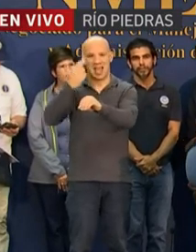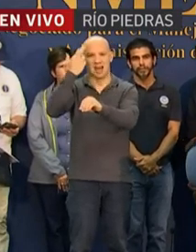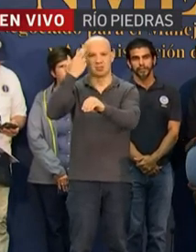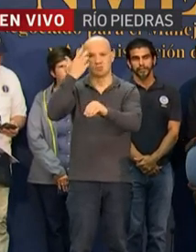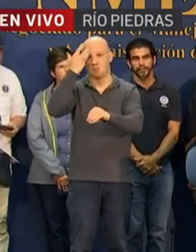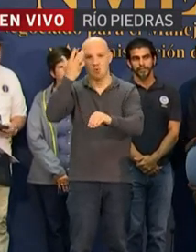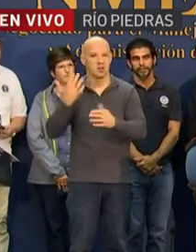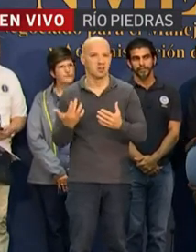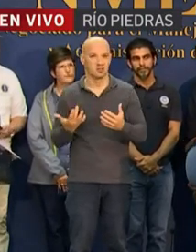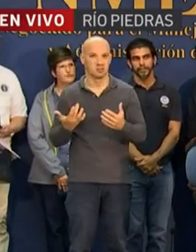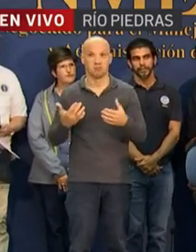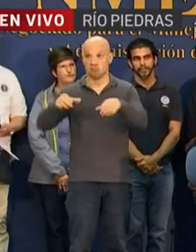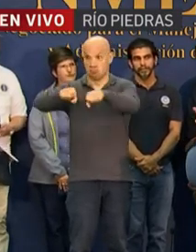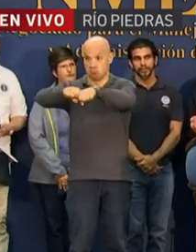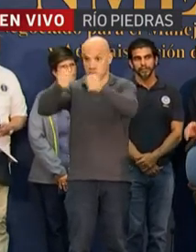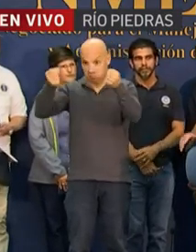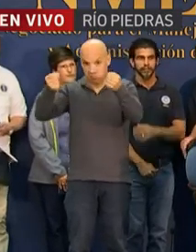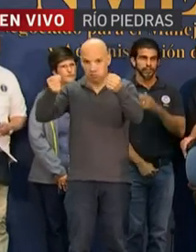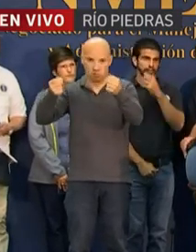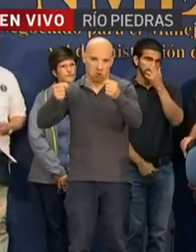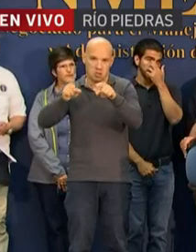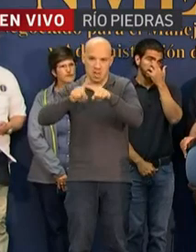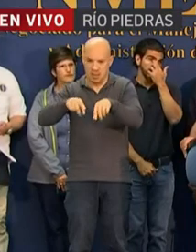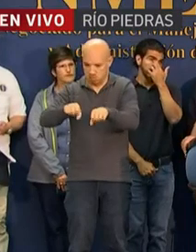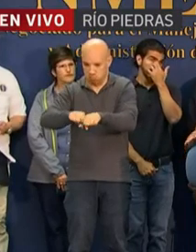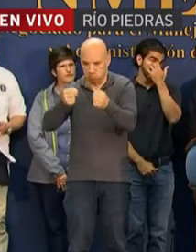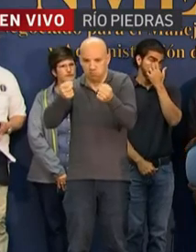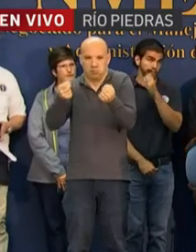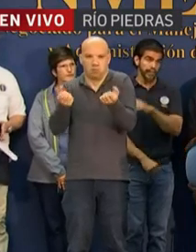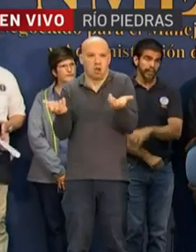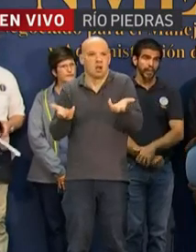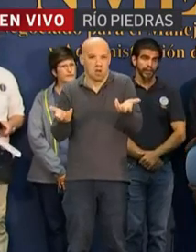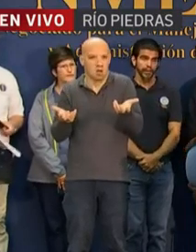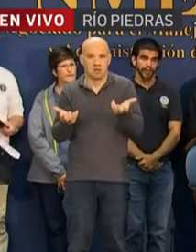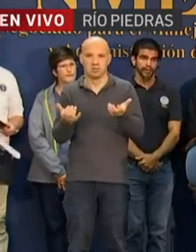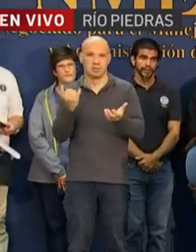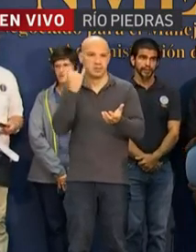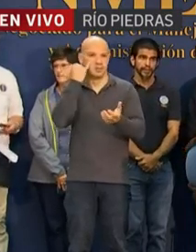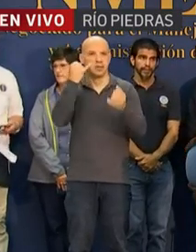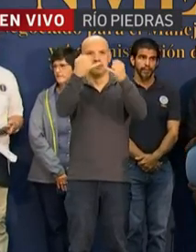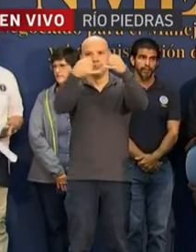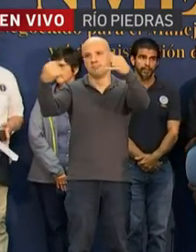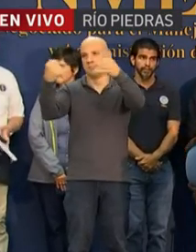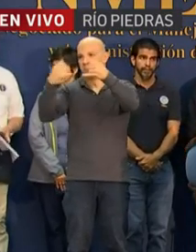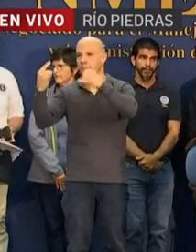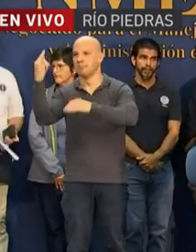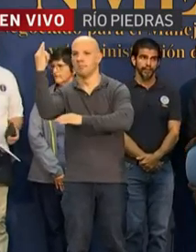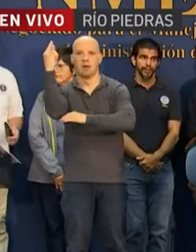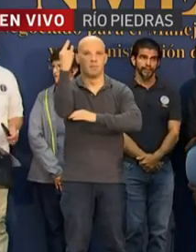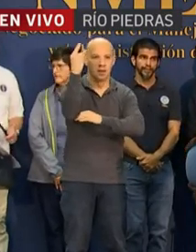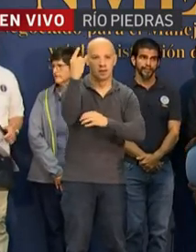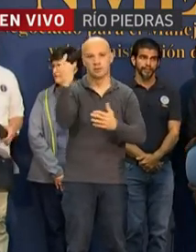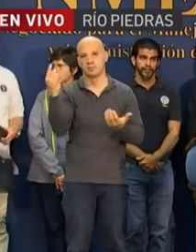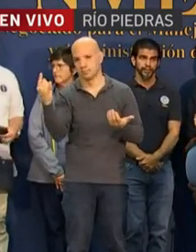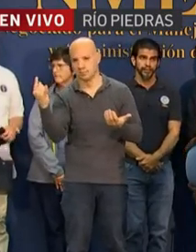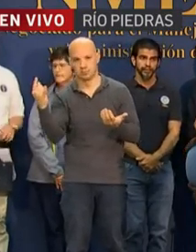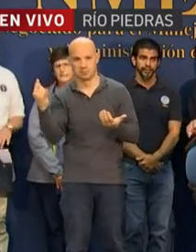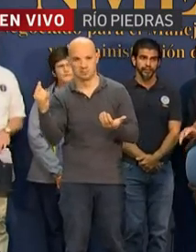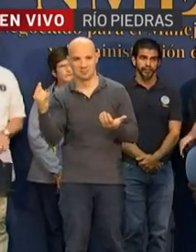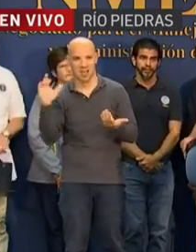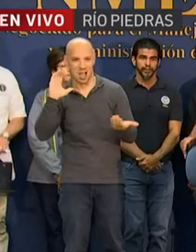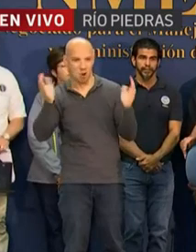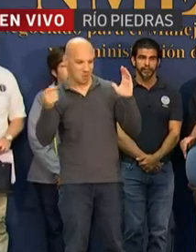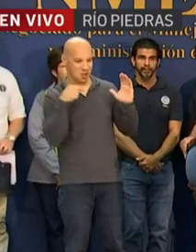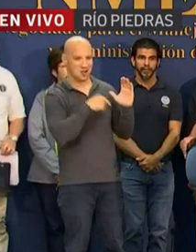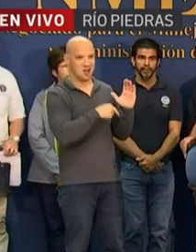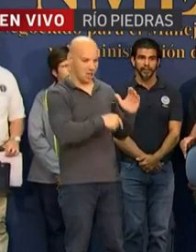SERVICIO?